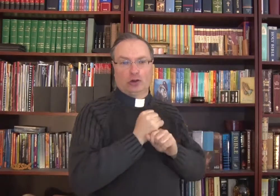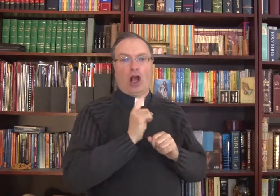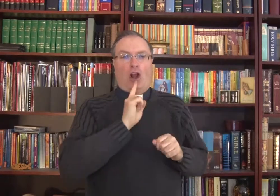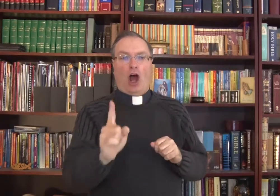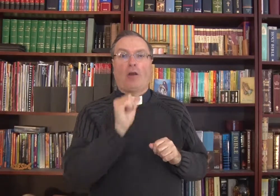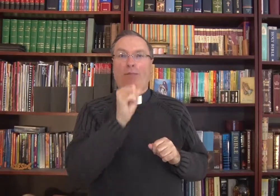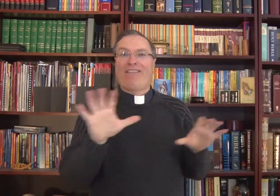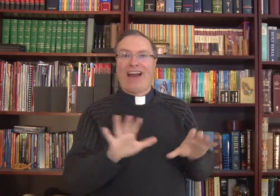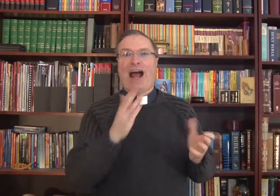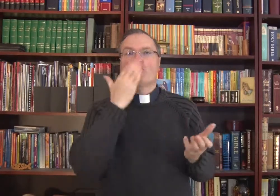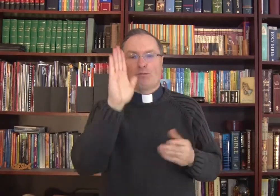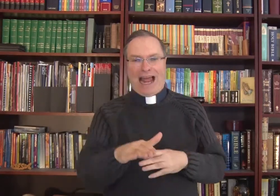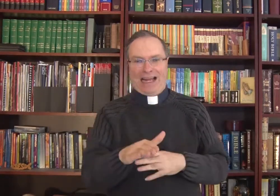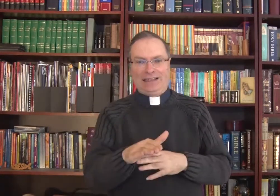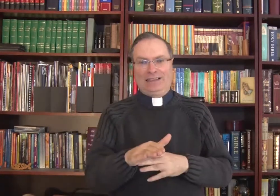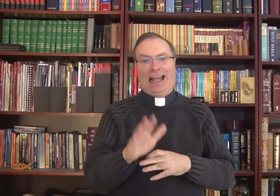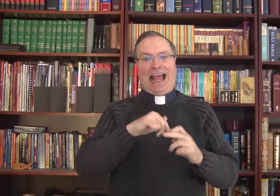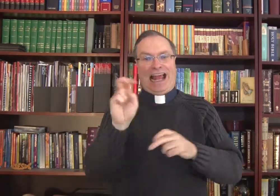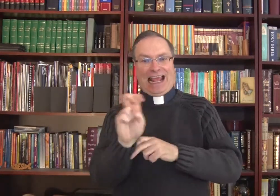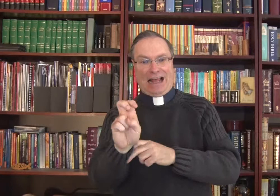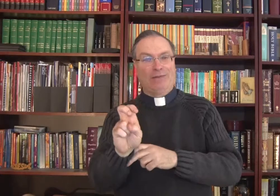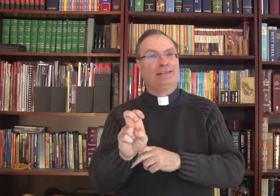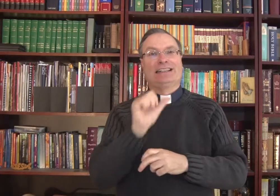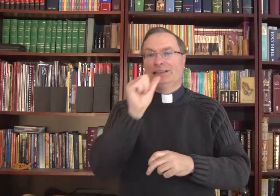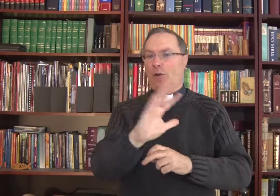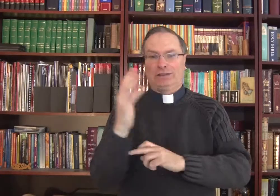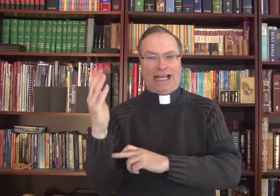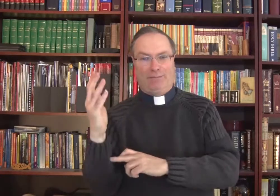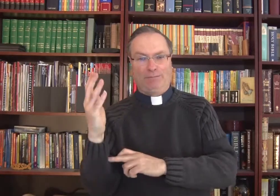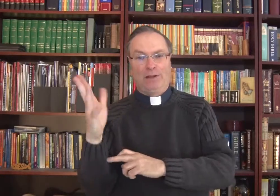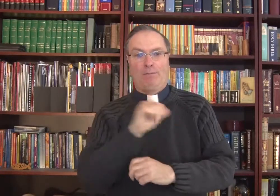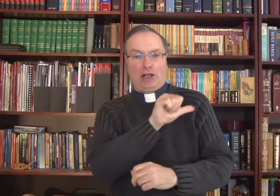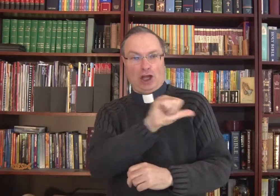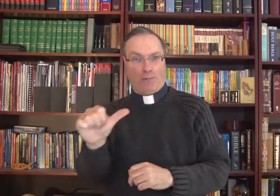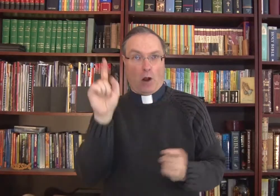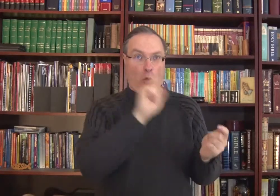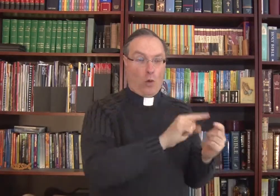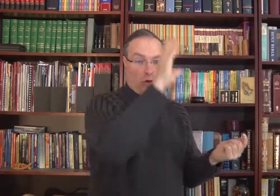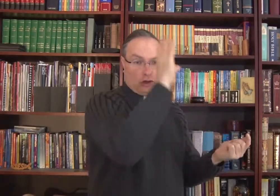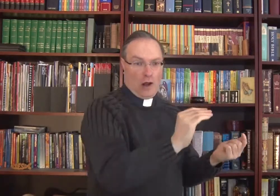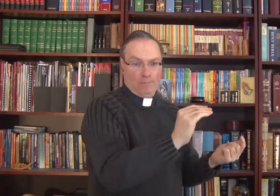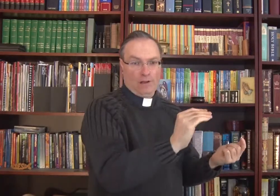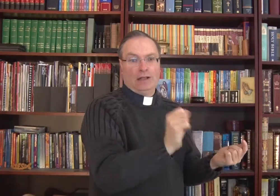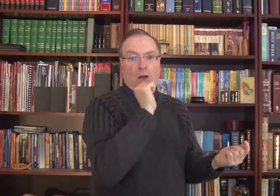l’ordre de ne pas faire mal à l’herbe, ni aux arbres, mais seulement aux hommes